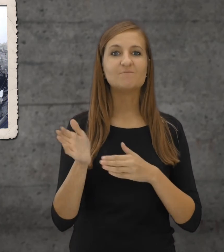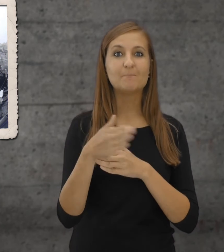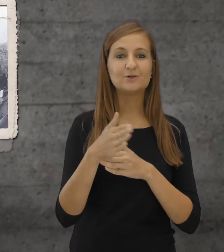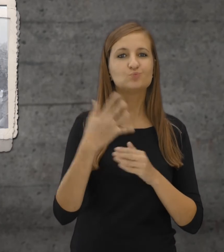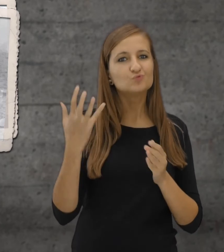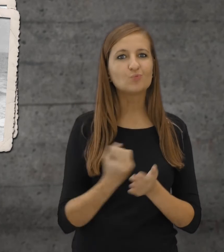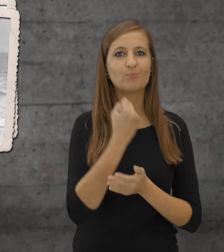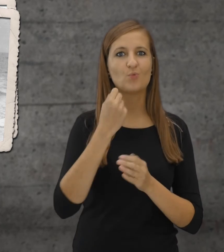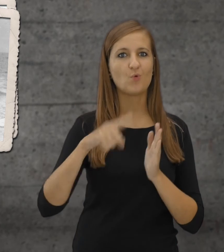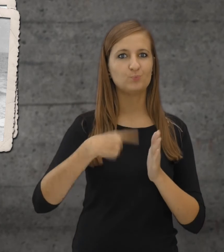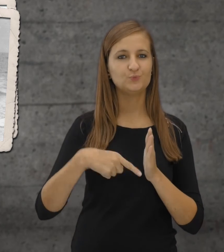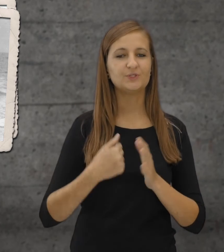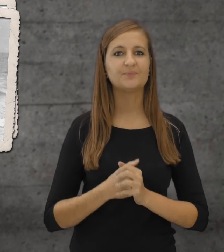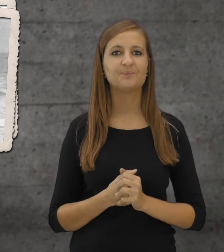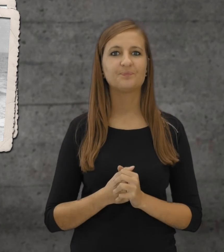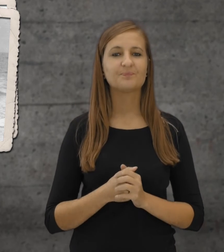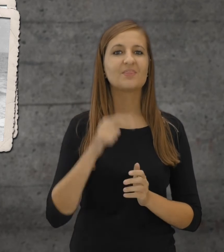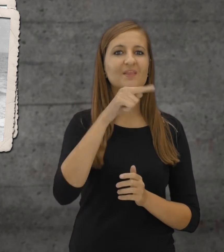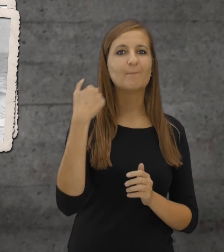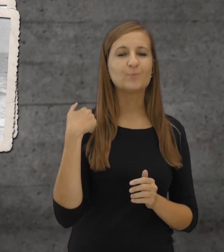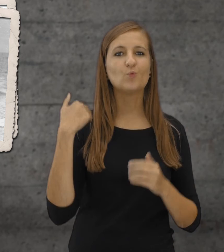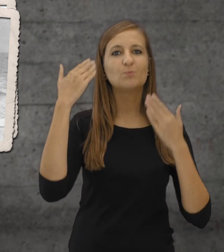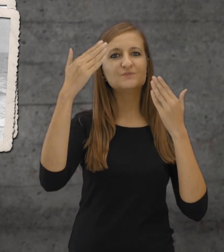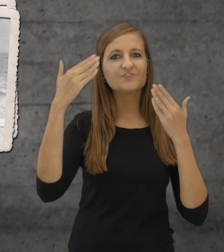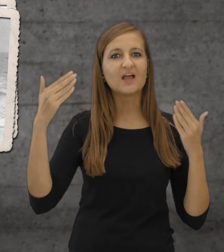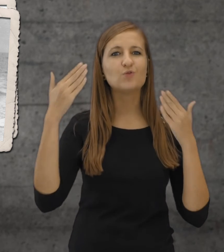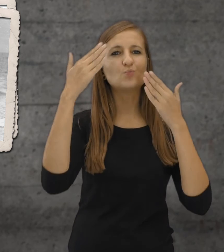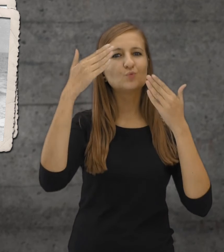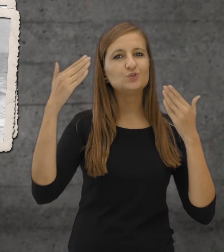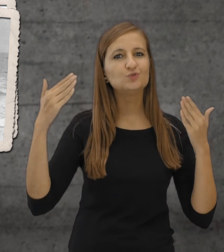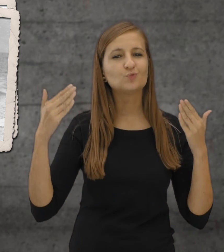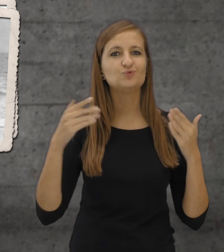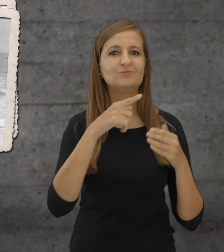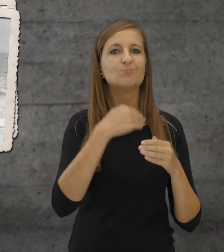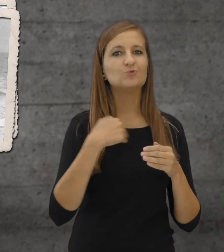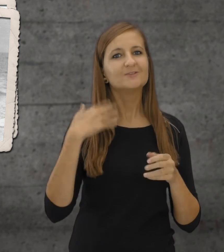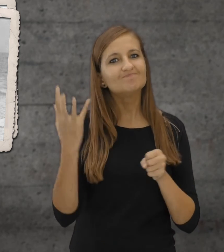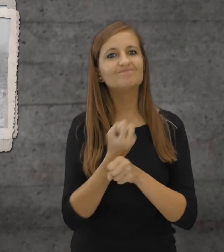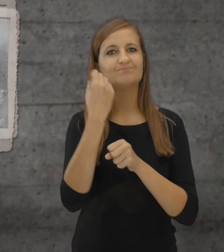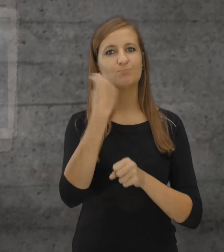W marcu zdobyła Kołobrzeg i tam odbyły się uroczyste „zaślubiny z morzem”.